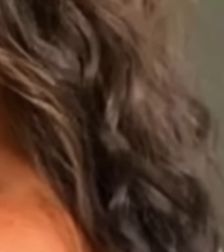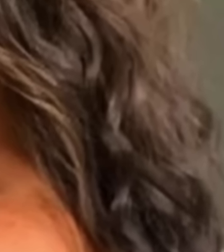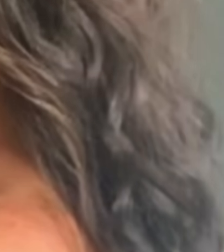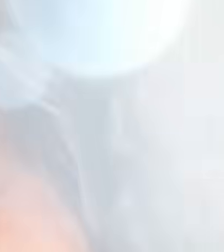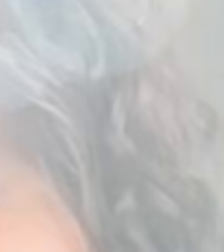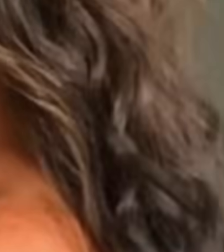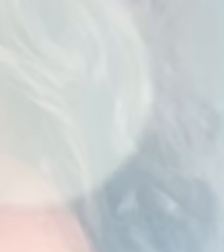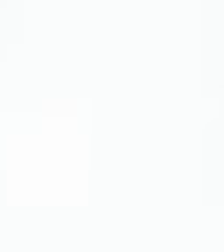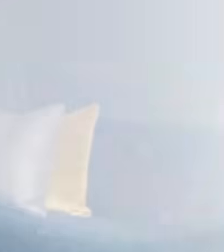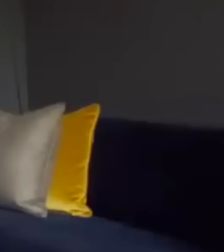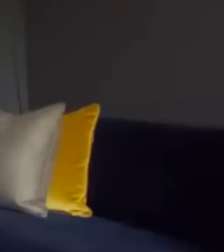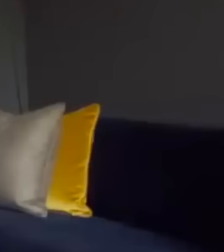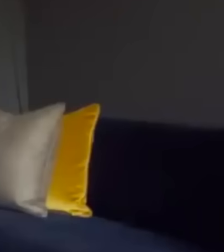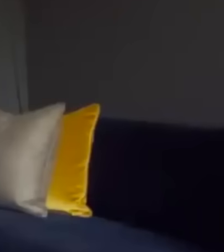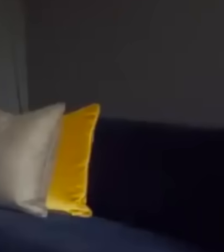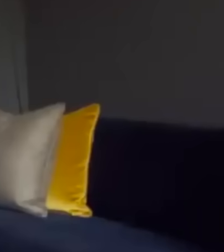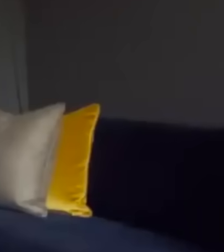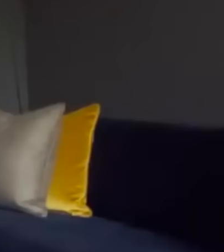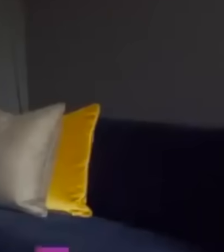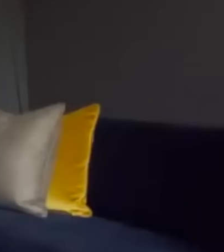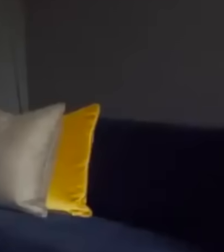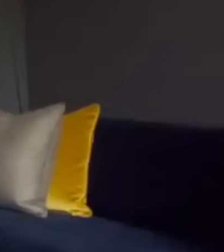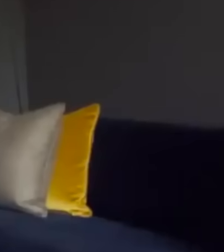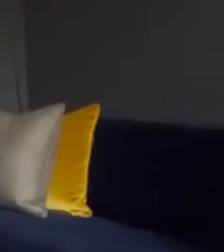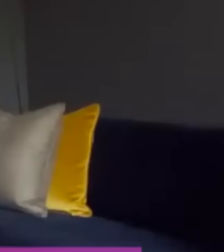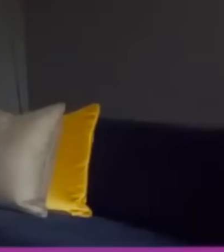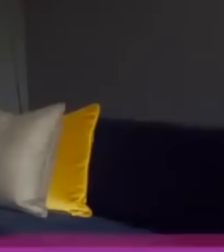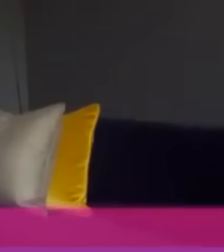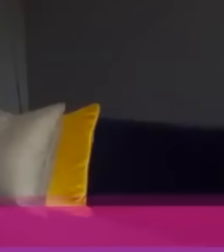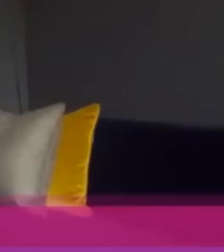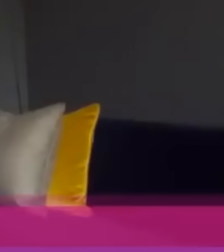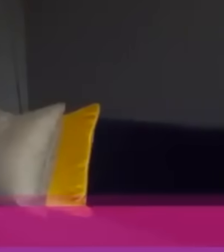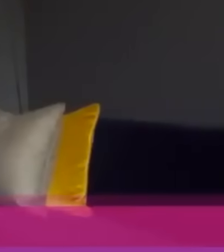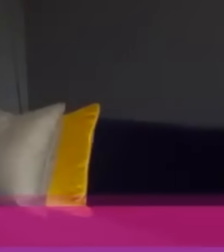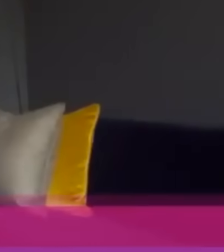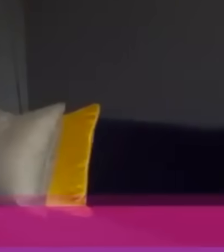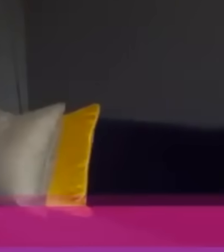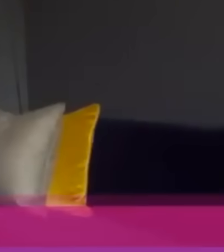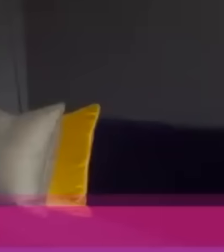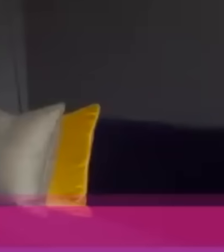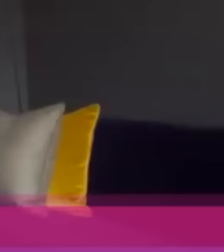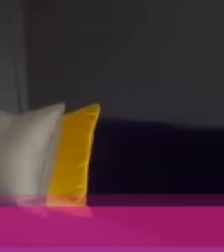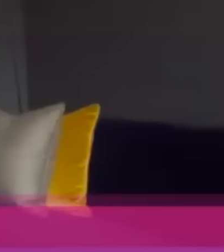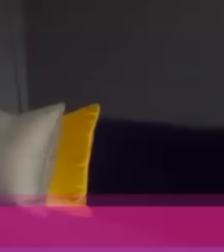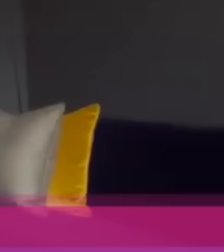inés Gómez Mont trabajadora de Televisión Azteca junto con su esposo se enriquecieron de la noche